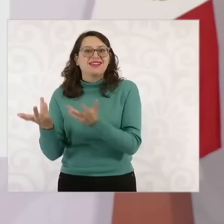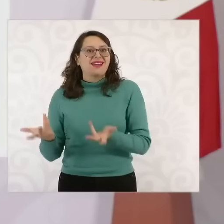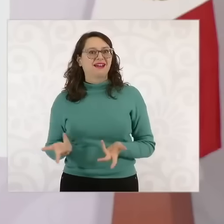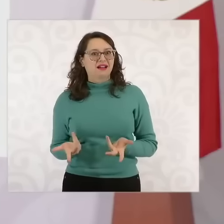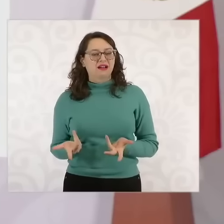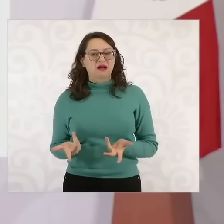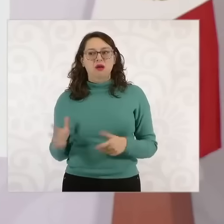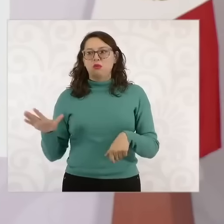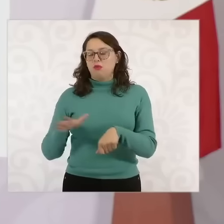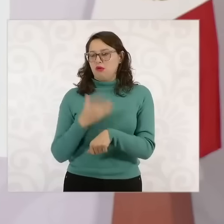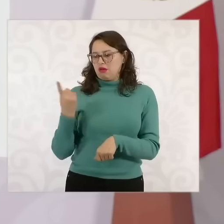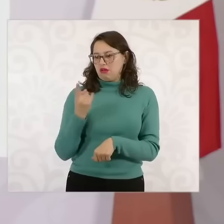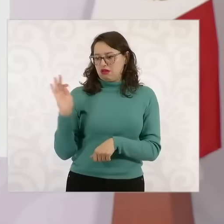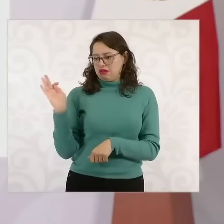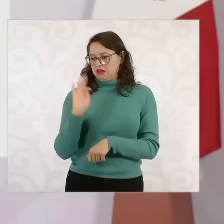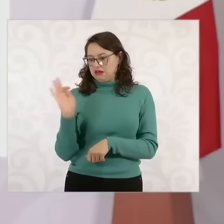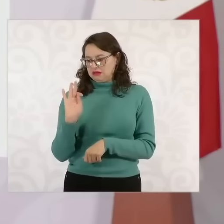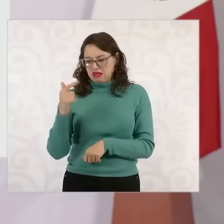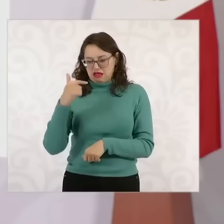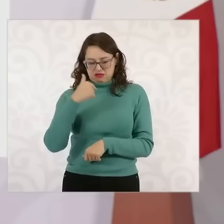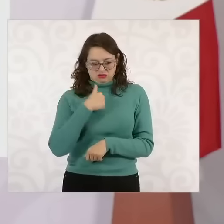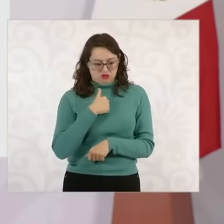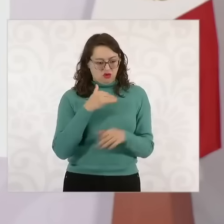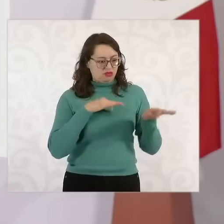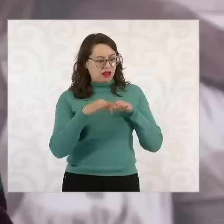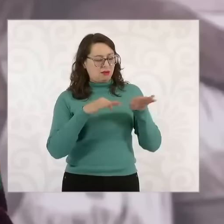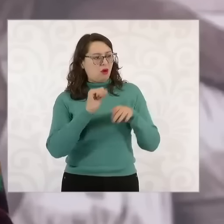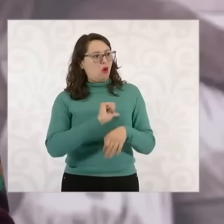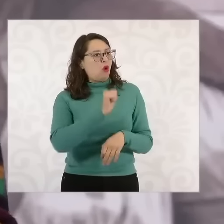en una alcaldía en la ciudad de México, pero nosotros trabajamos del otro lado de la ciudad.